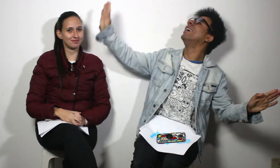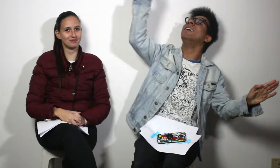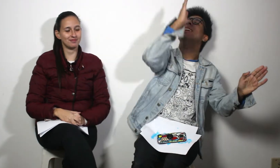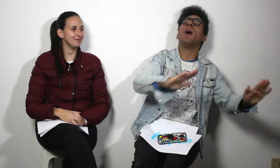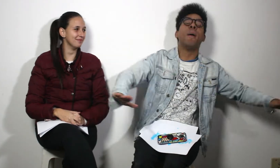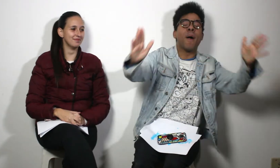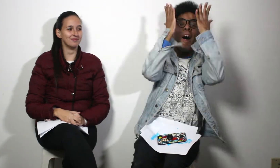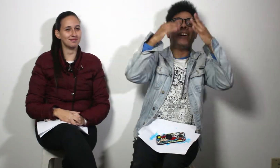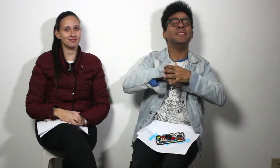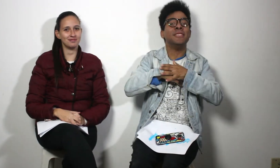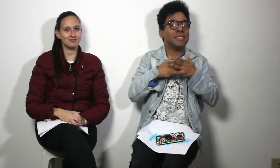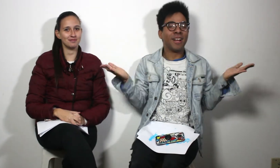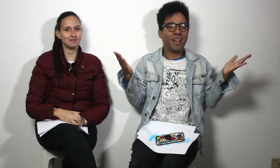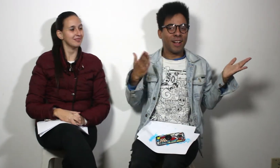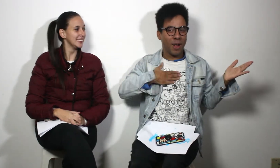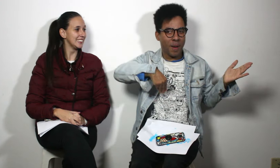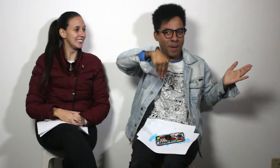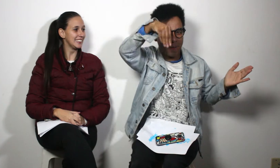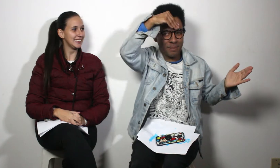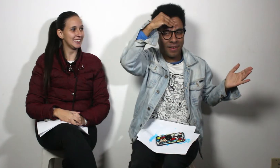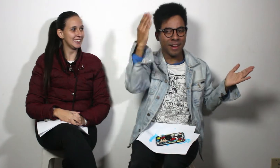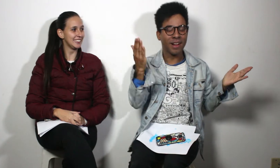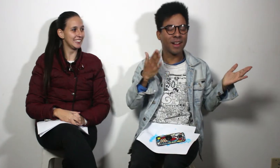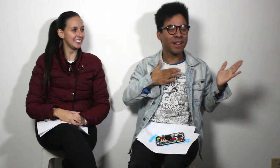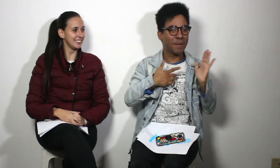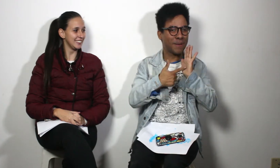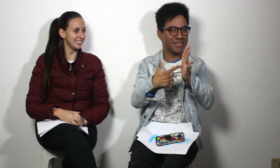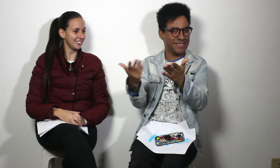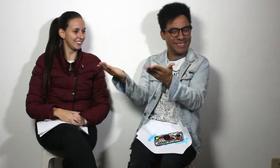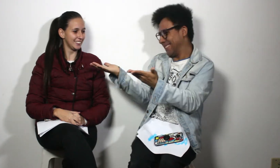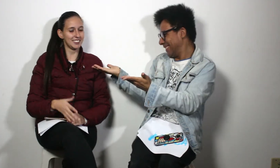Brasil oh! Minha afilhada apresenta!